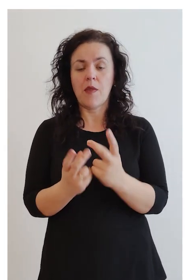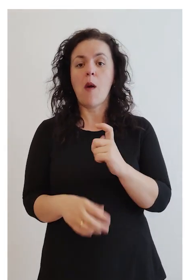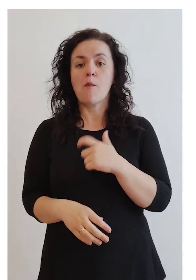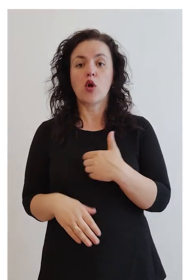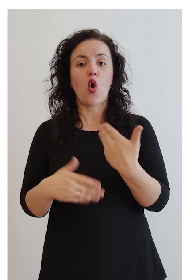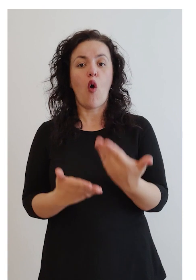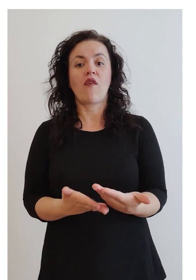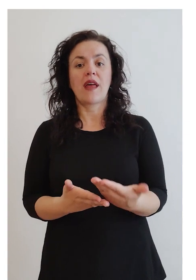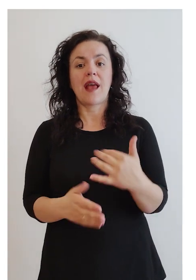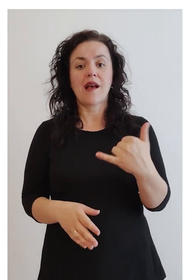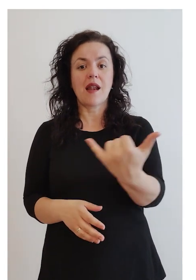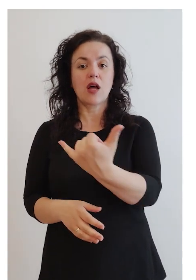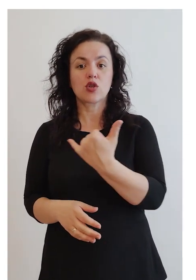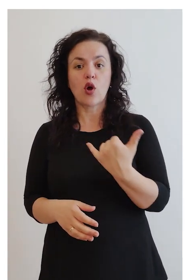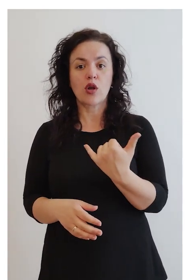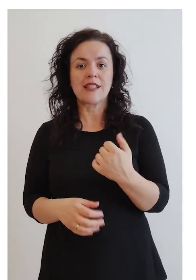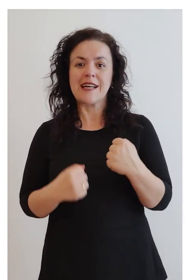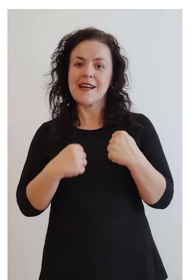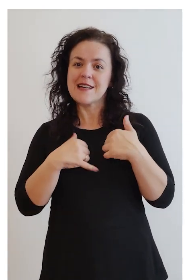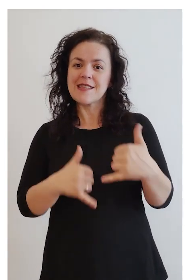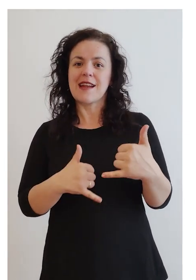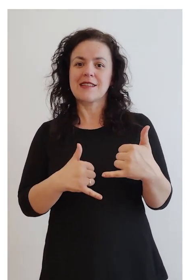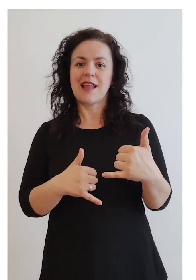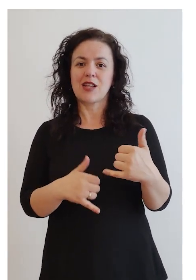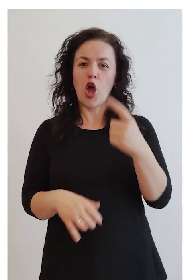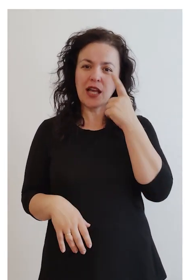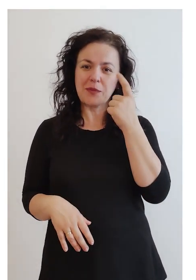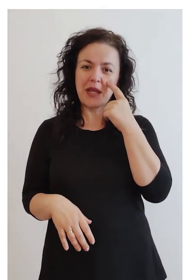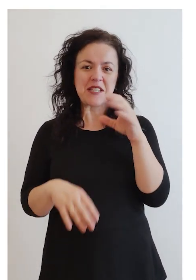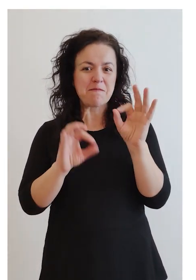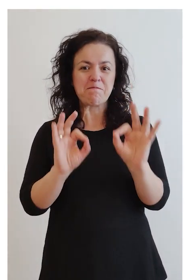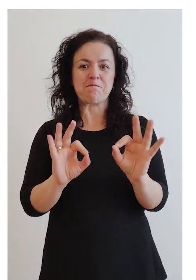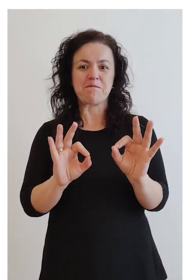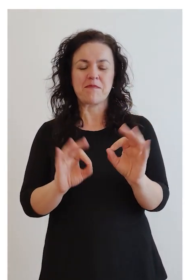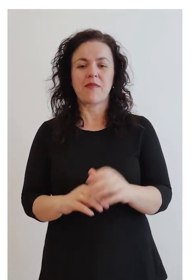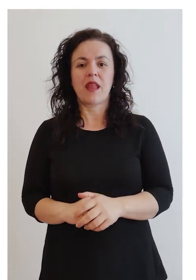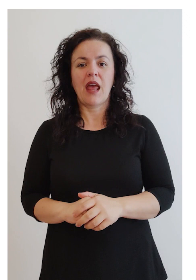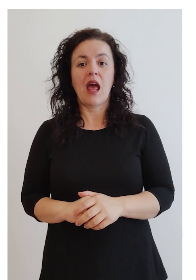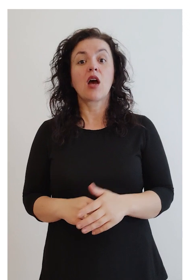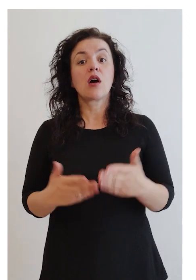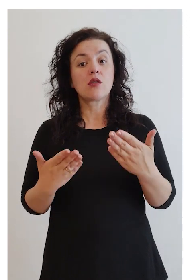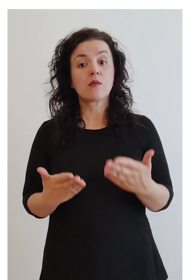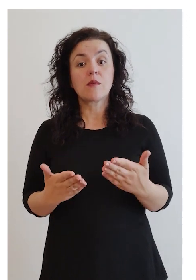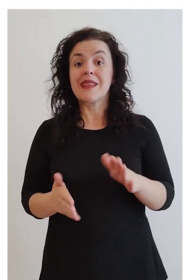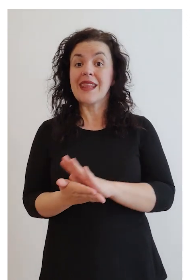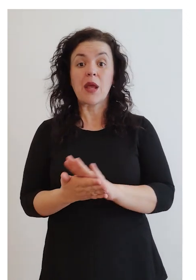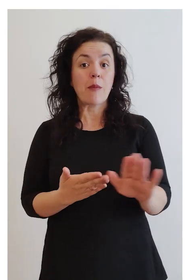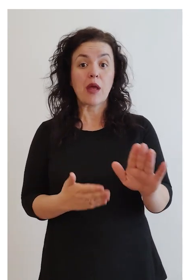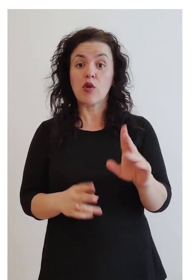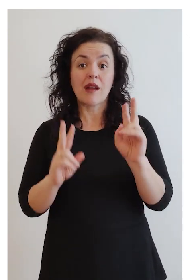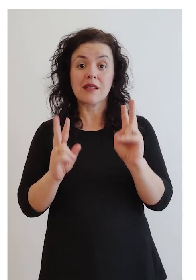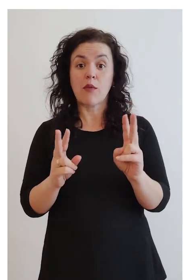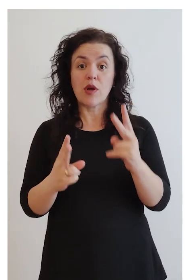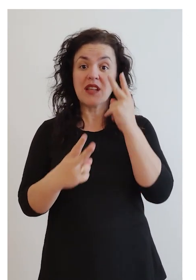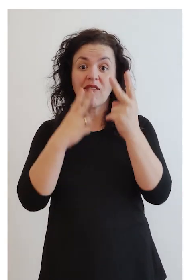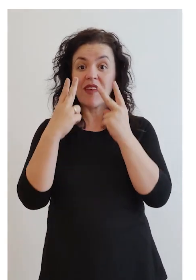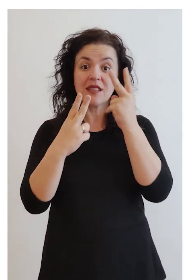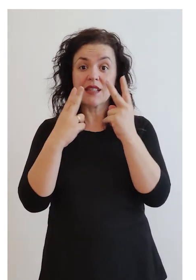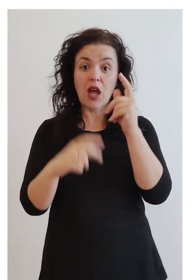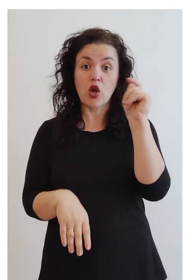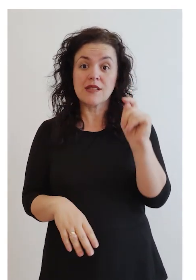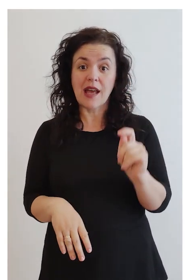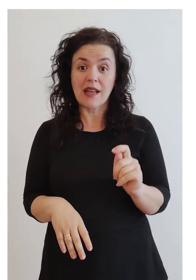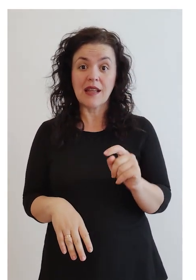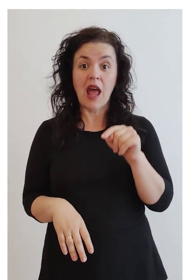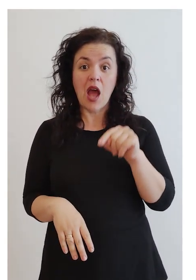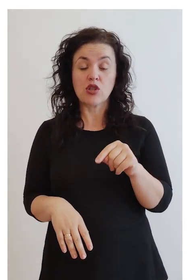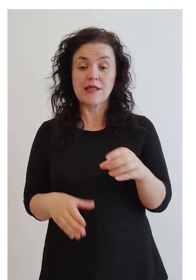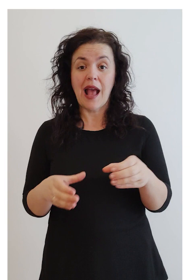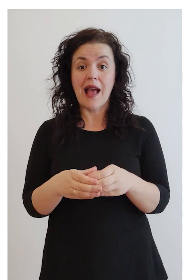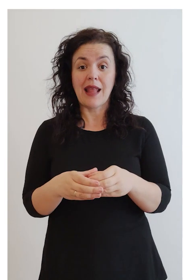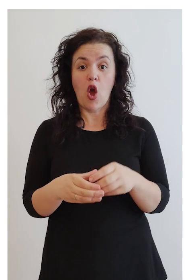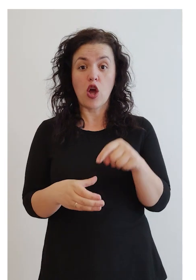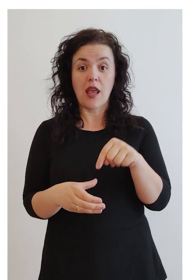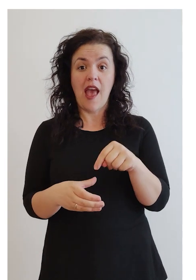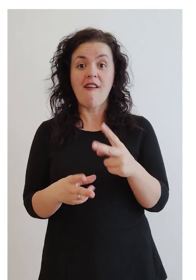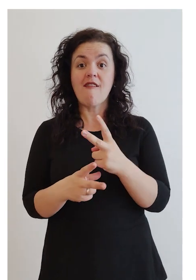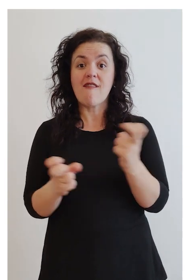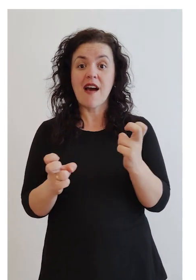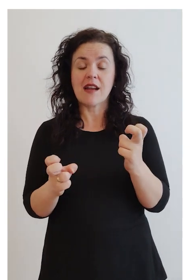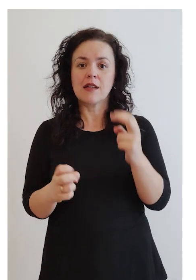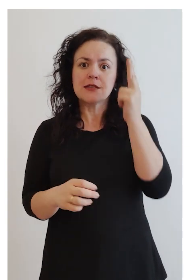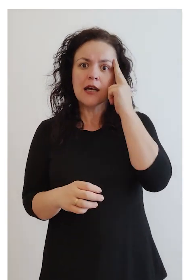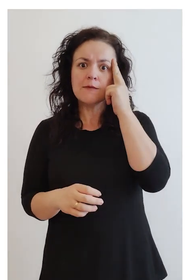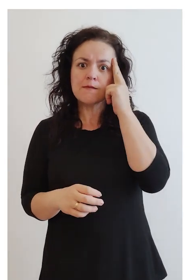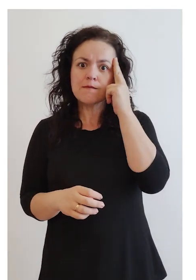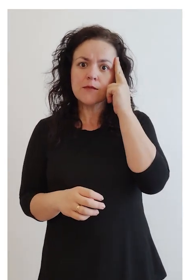Cu toate acestea, nimeni nu ar trebui să viziteze o țară din această categorie fără să ia în considerare serios riscurile și modul de atenuare.